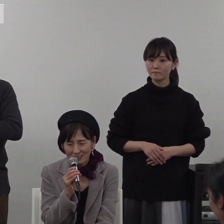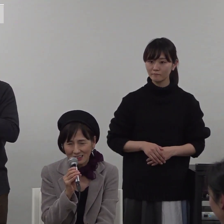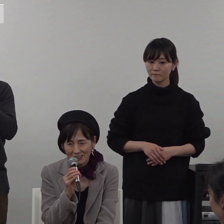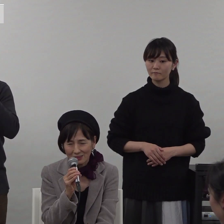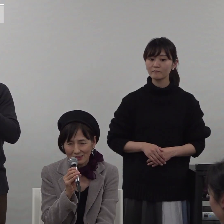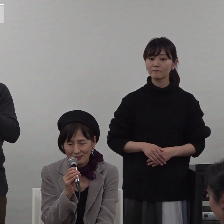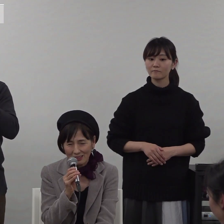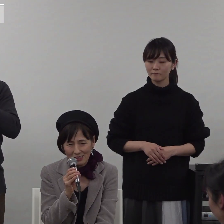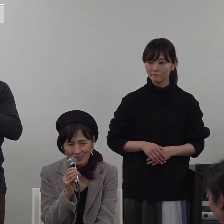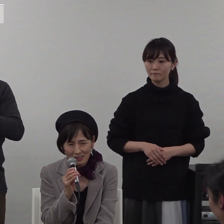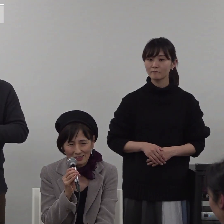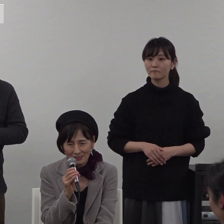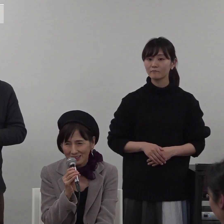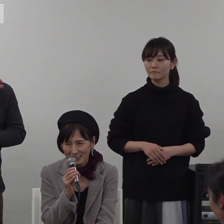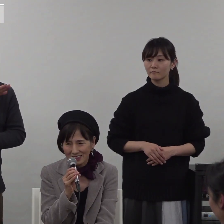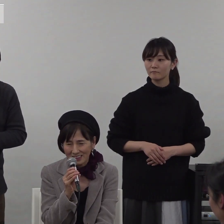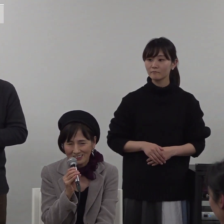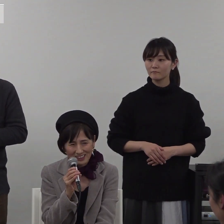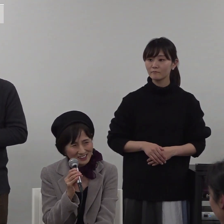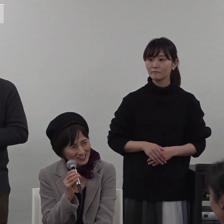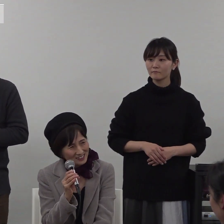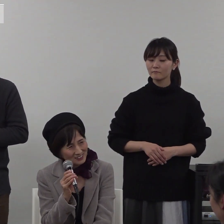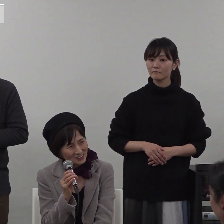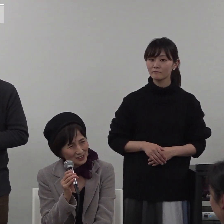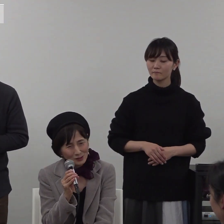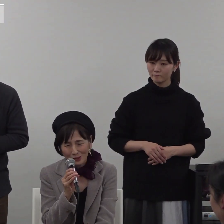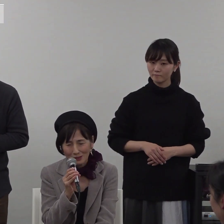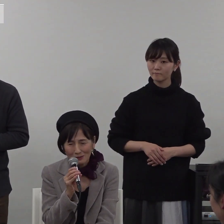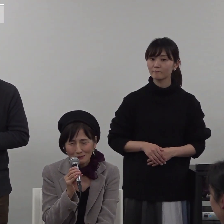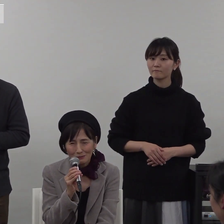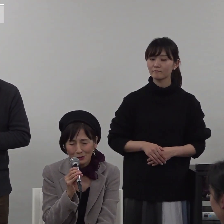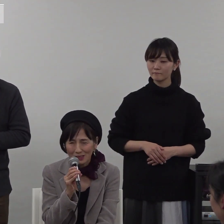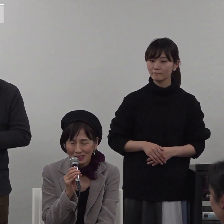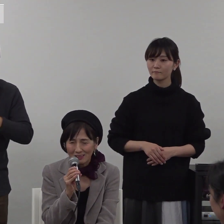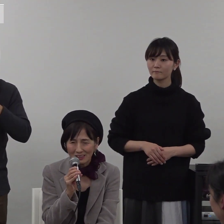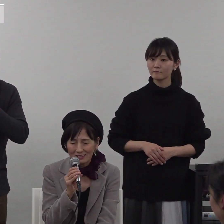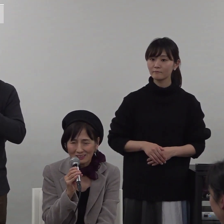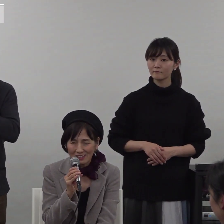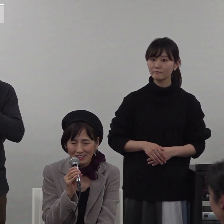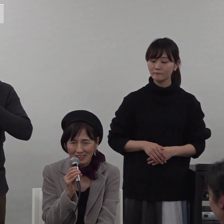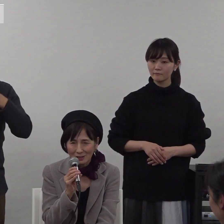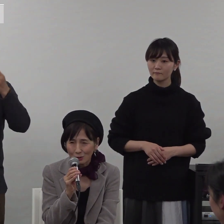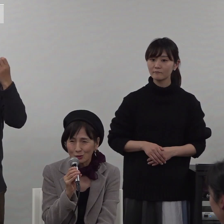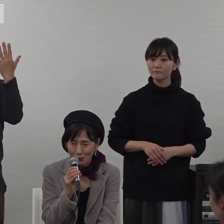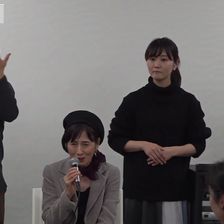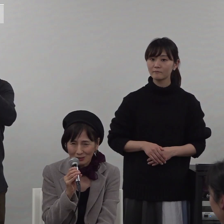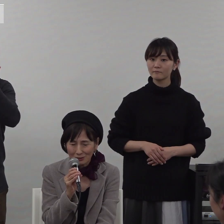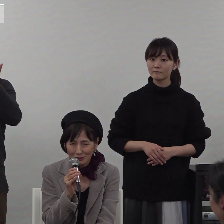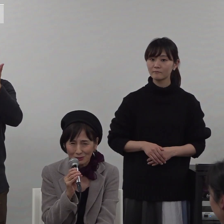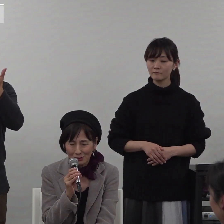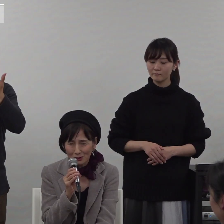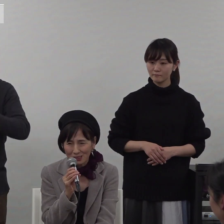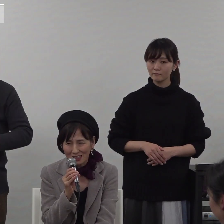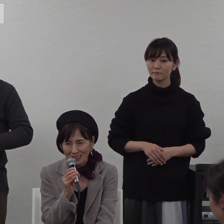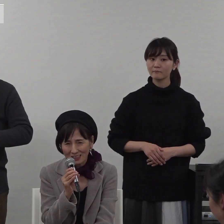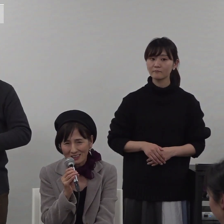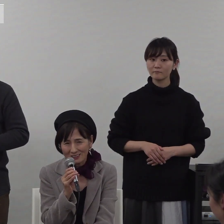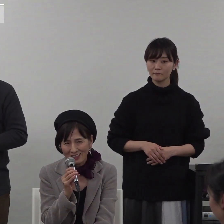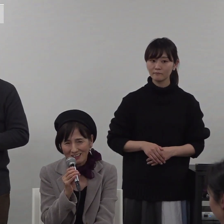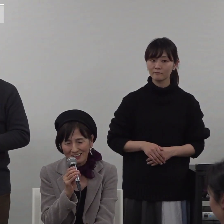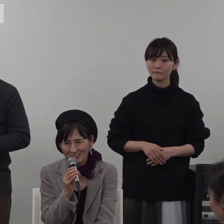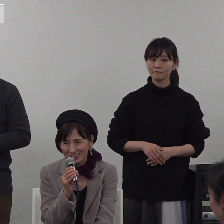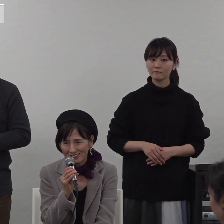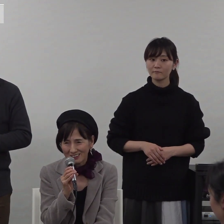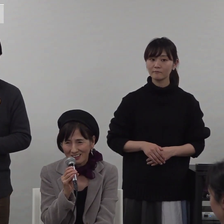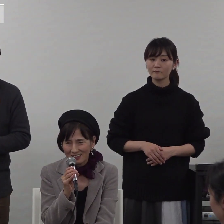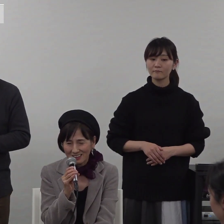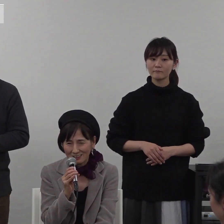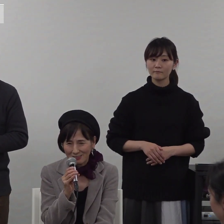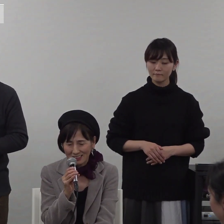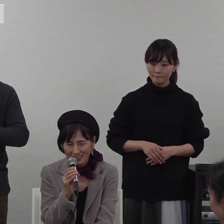これはおかしいなおかしいなっていうか病気ではなくて症状だということを伝えたいのでよろしくお願いします